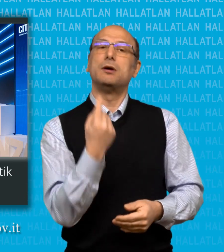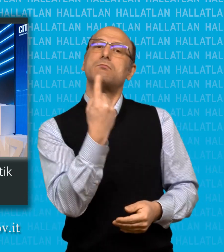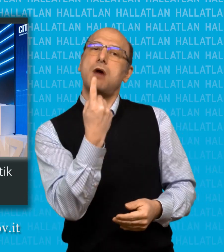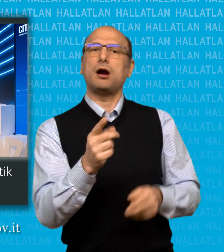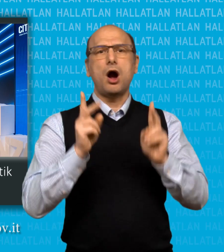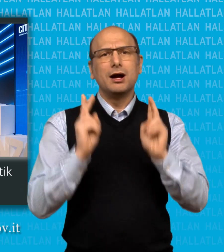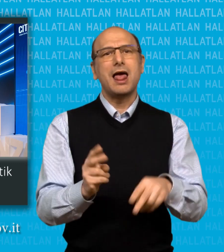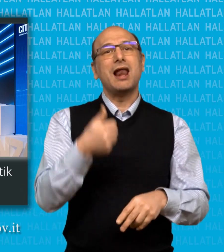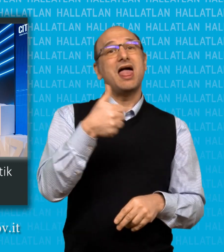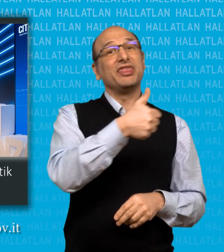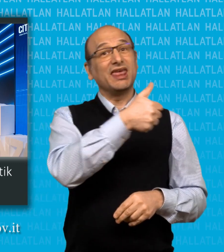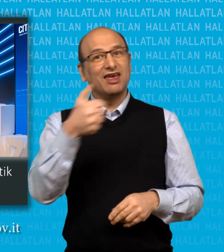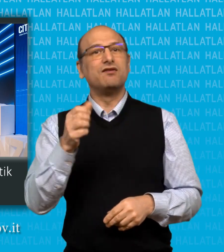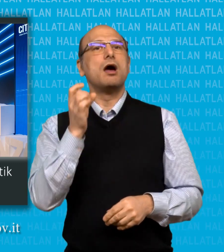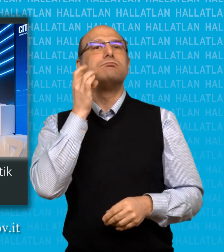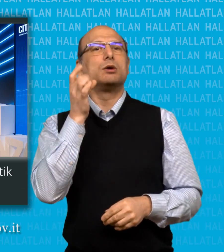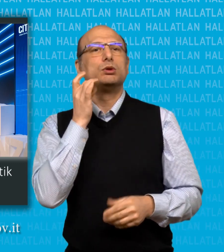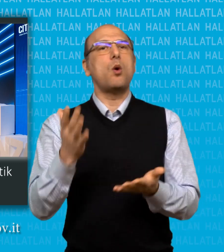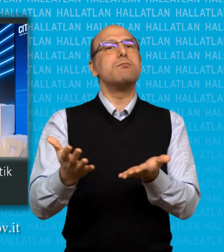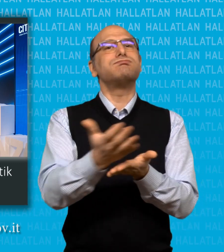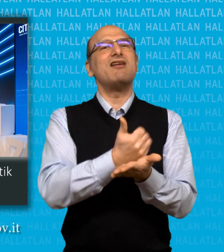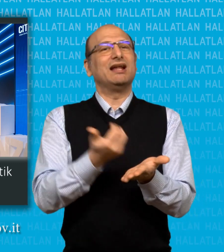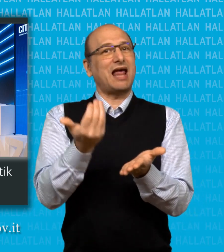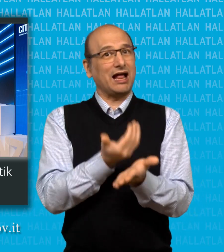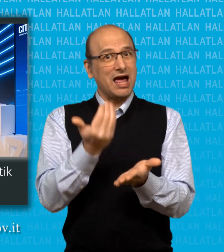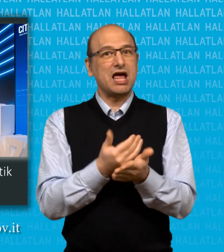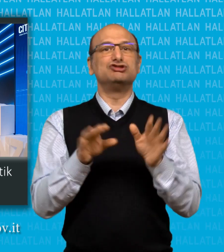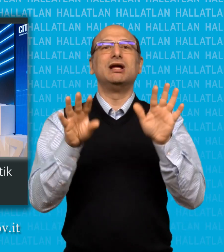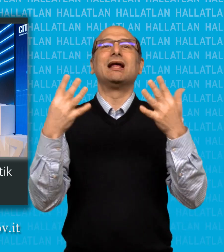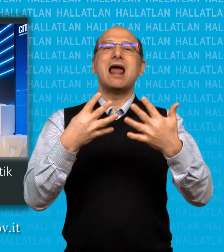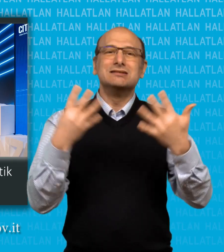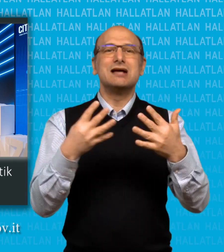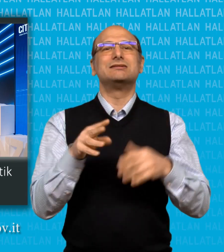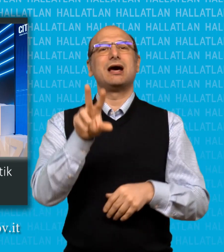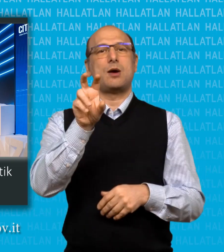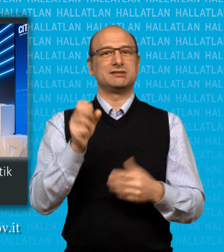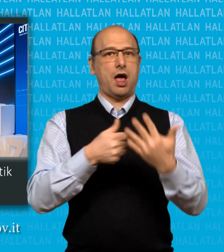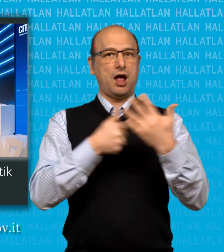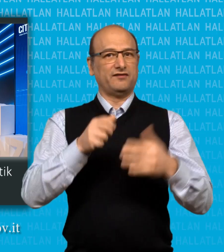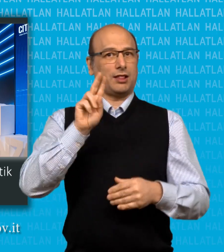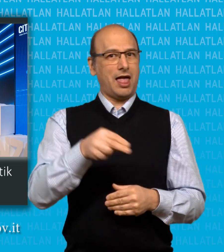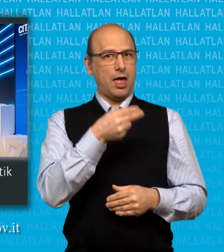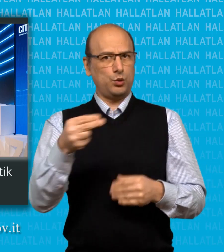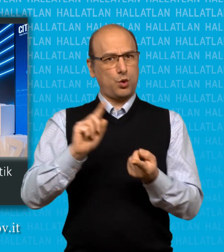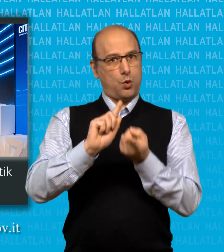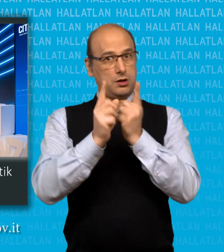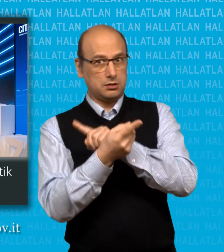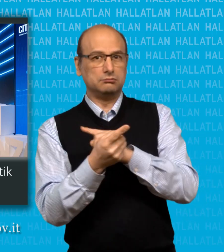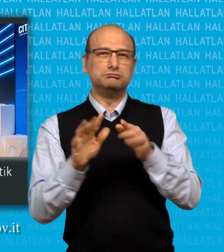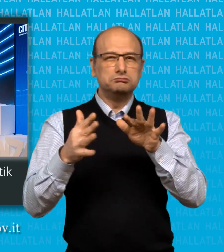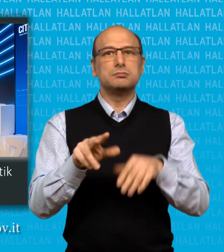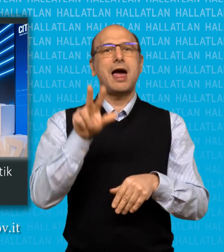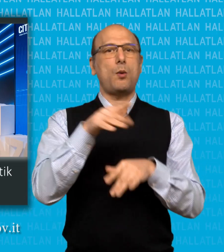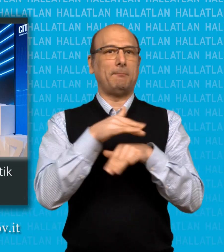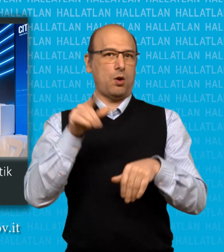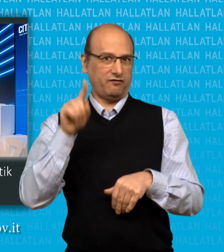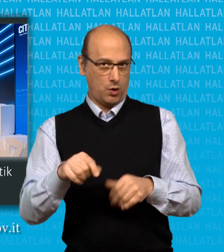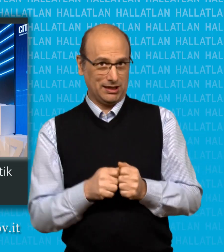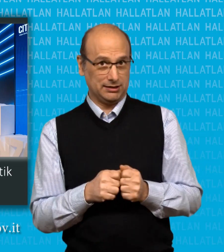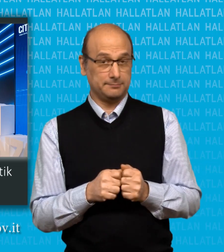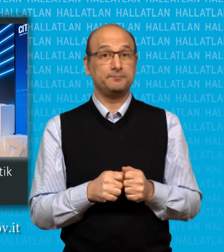akiknek éves bruttó bevétele nem haladja meg a 9360 eurót (mintegy 3 millió forintot),